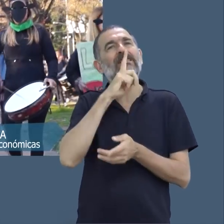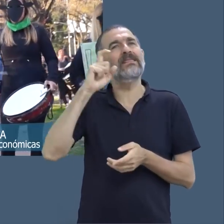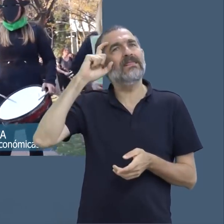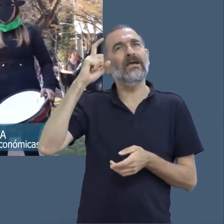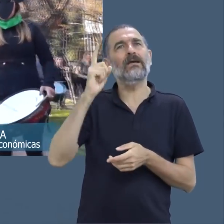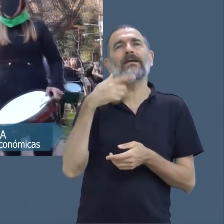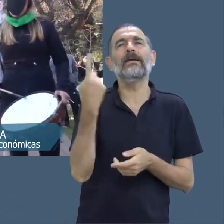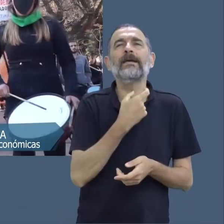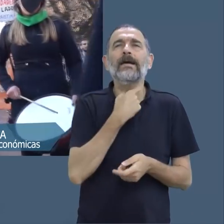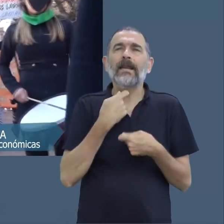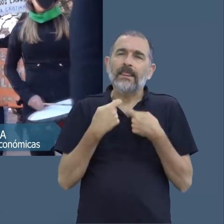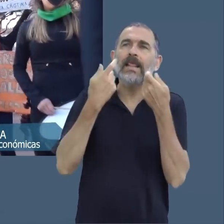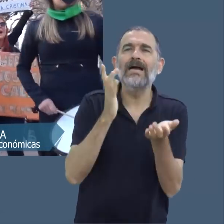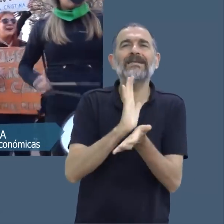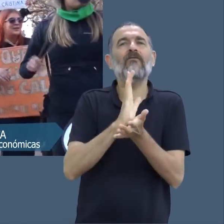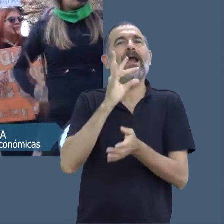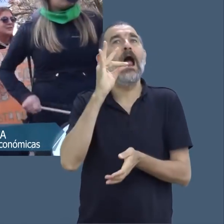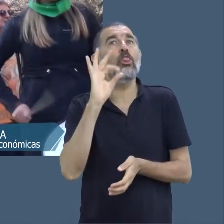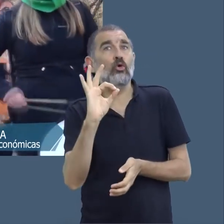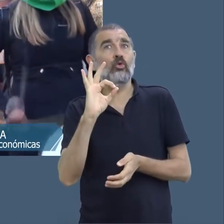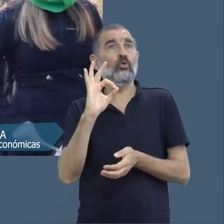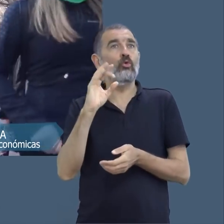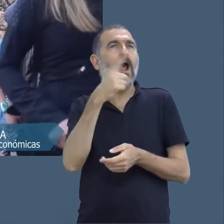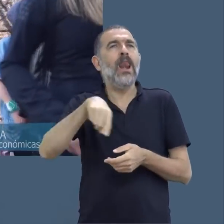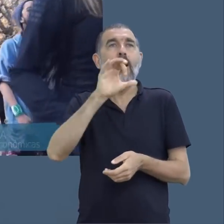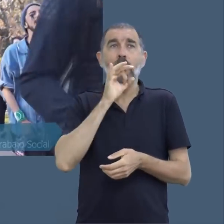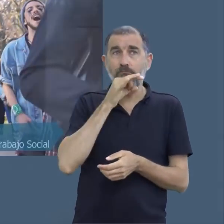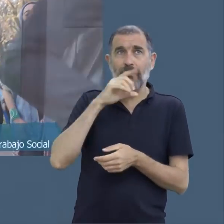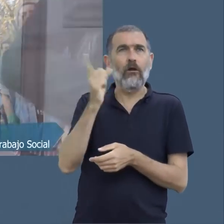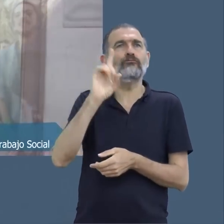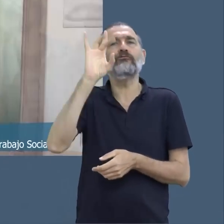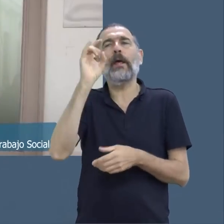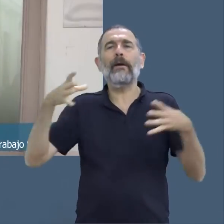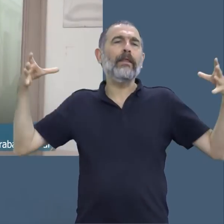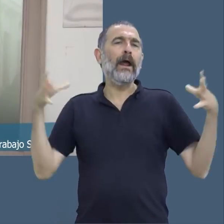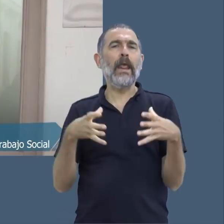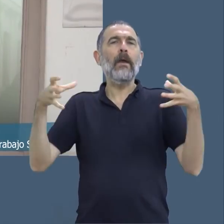y nosotros quisimos volver a darle un significado a la oveja y no solamente en el rebaño en